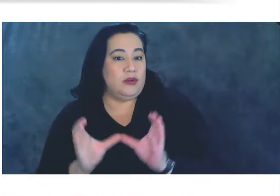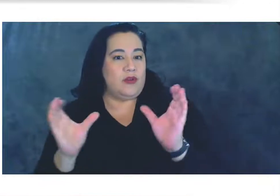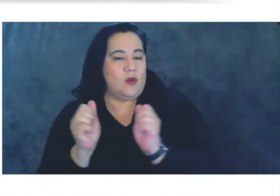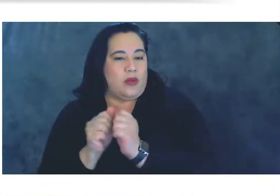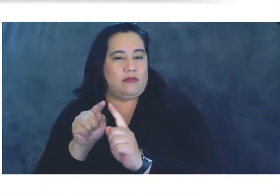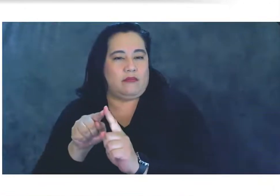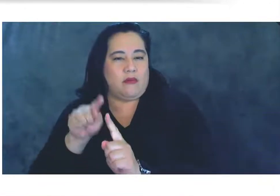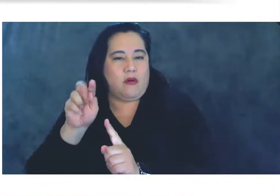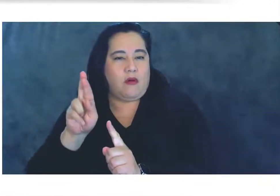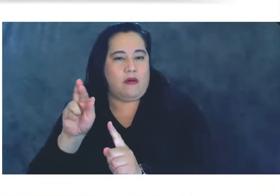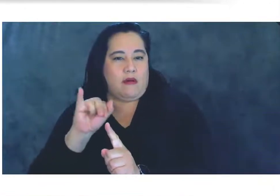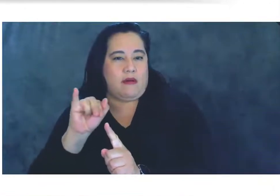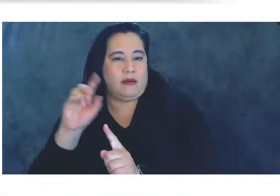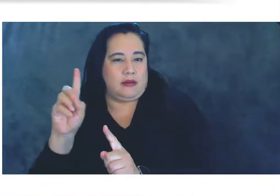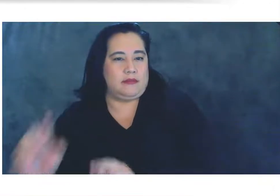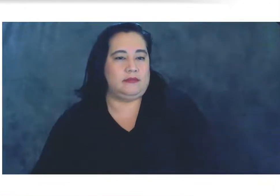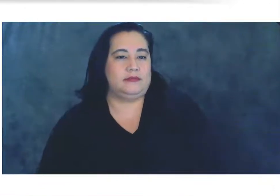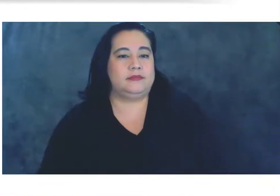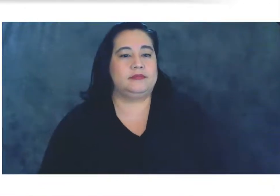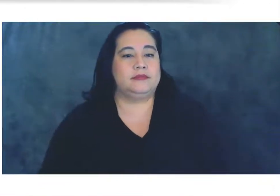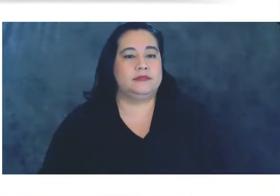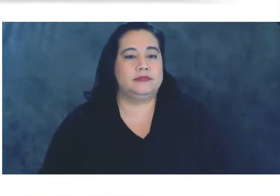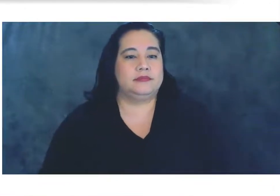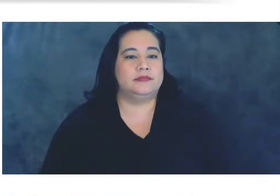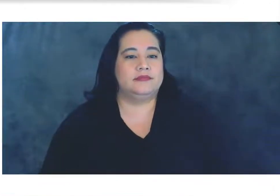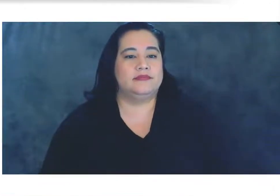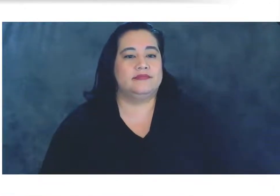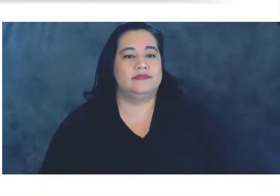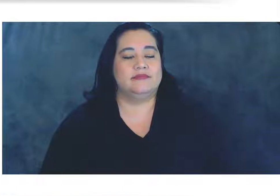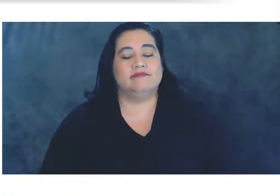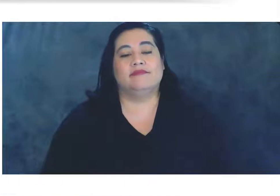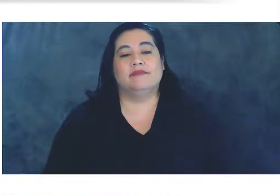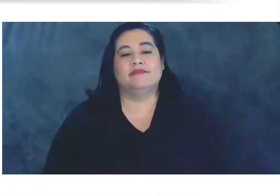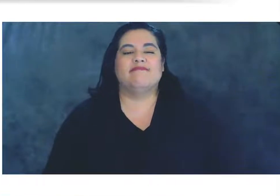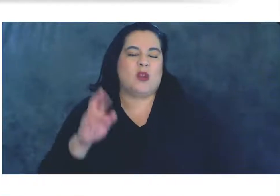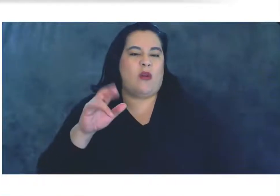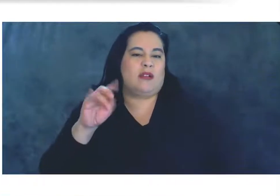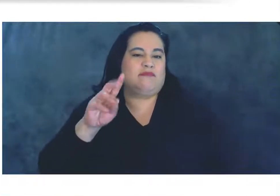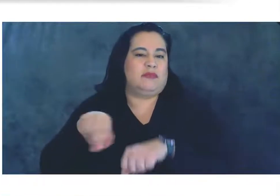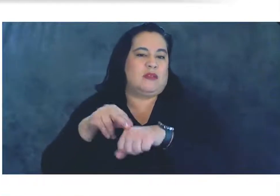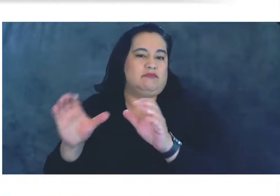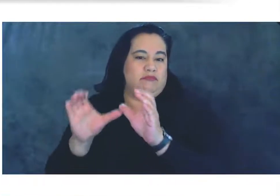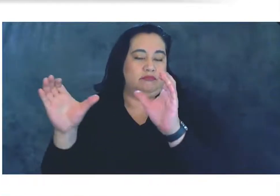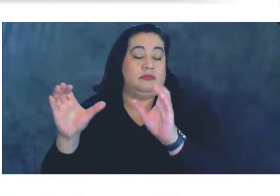con certificación de RID. He enseñado en colegios comunitarios,